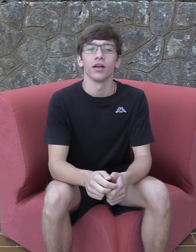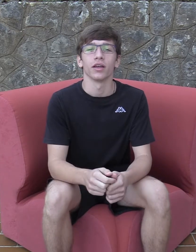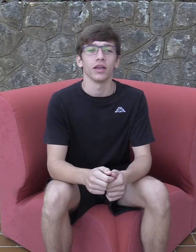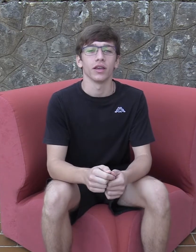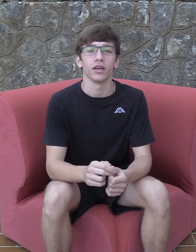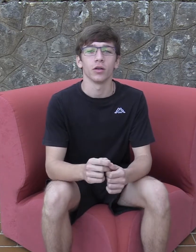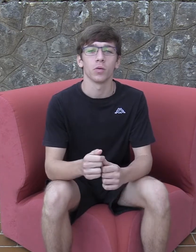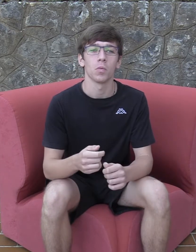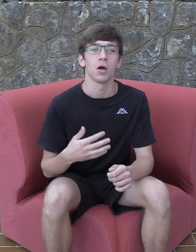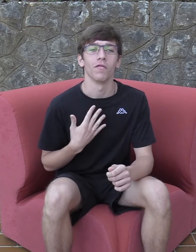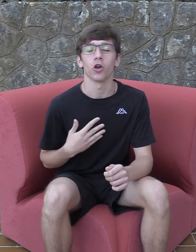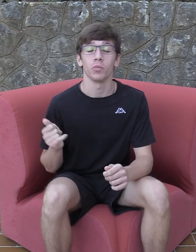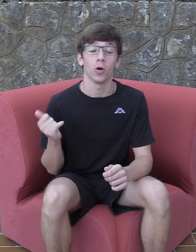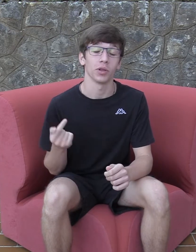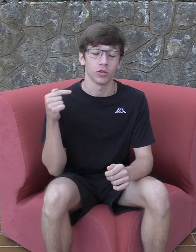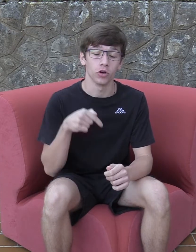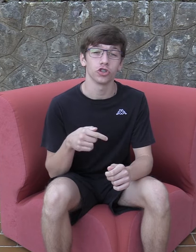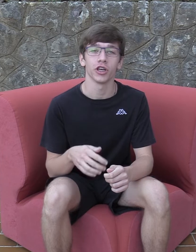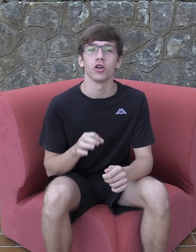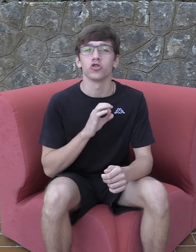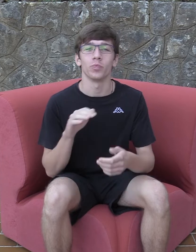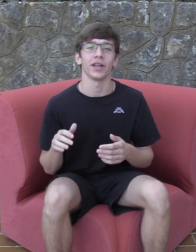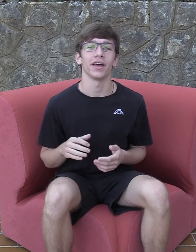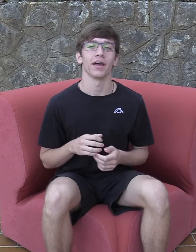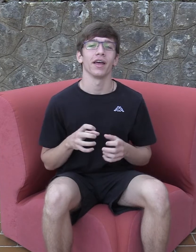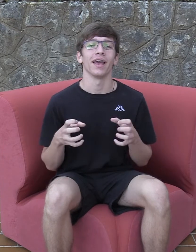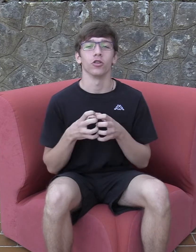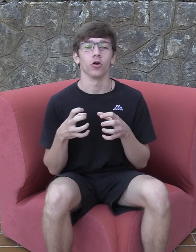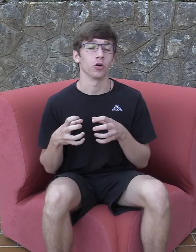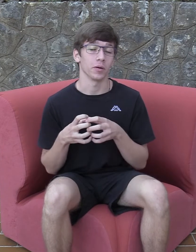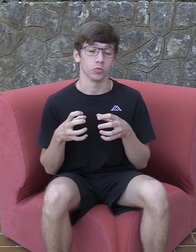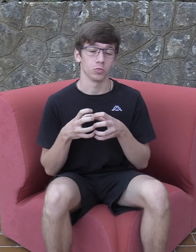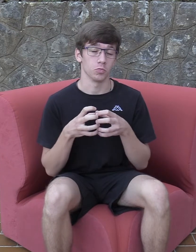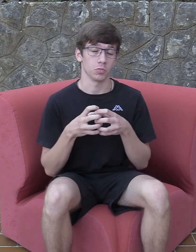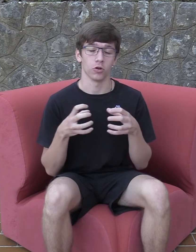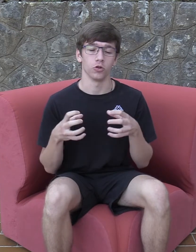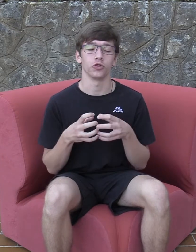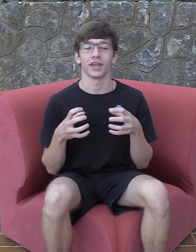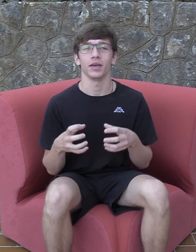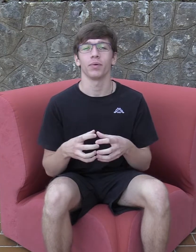i volio bih opet doći, super je društvo, ekipa.